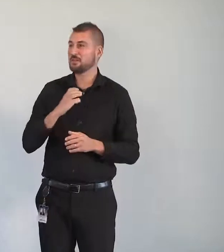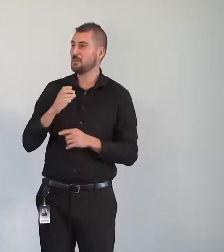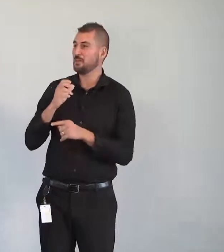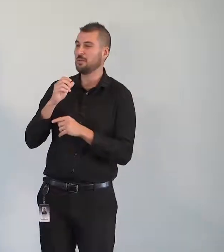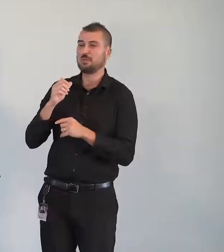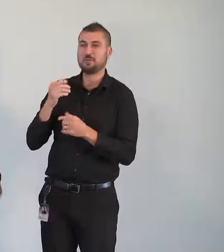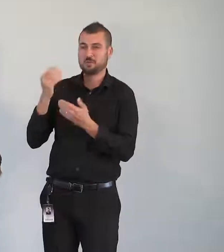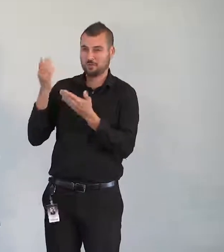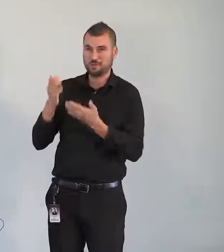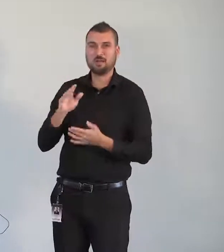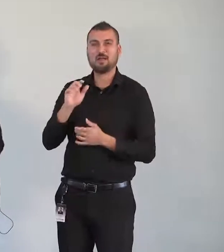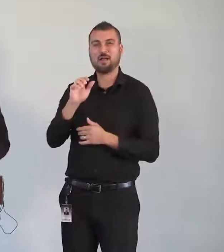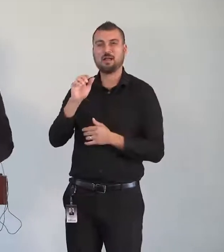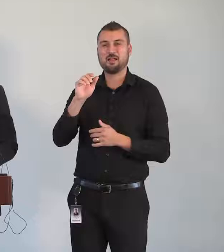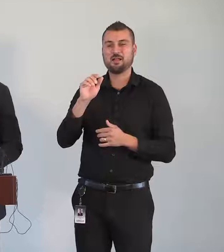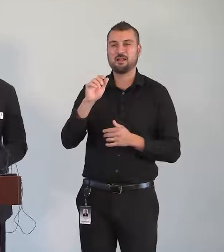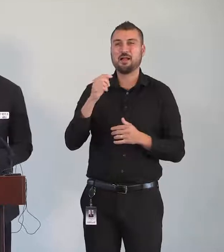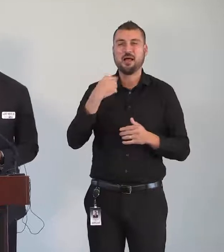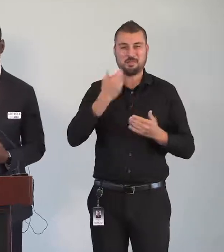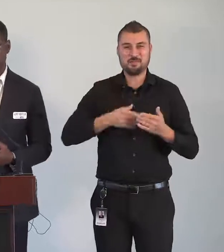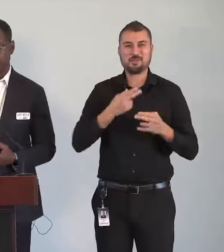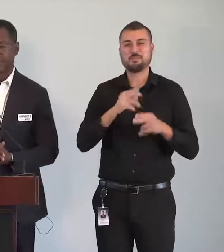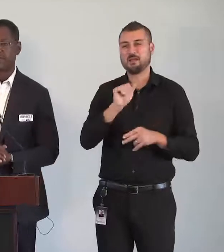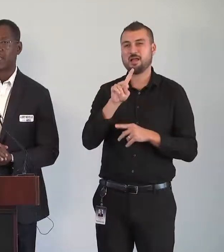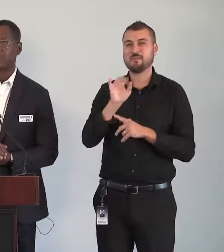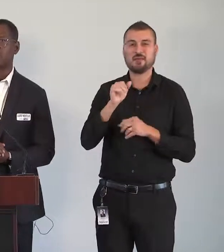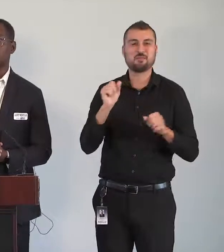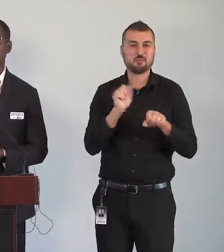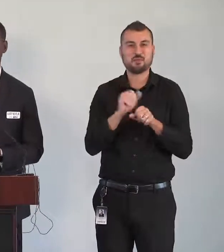anteriormente mi nombre es Aubry mantis y estoy con United Way of the Plains Soy el